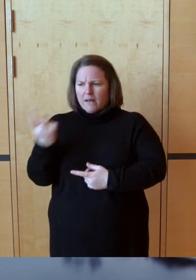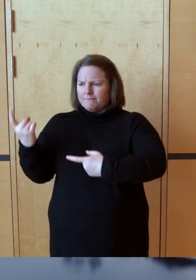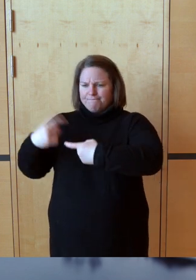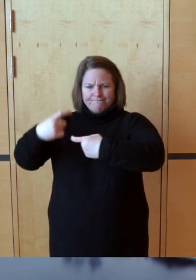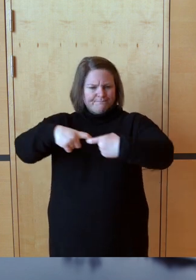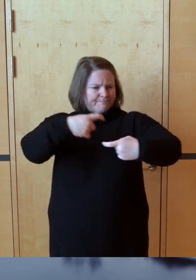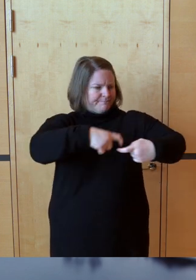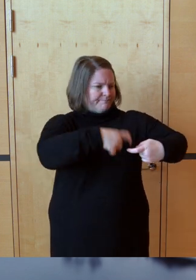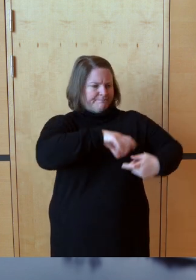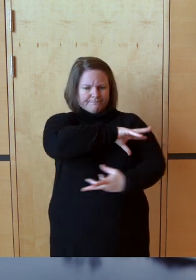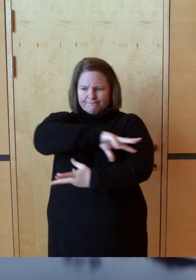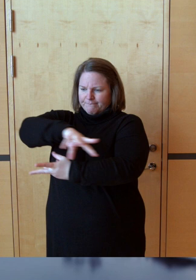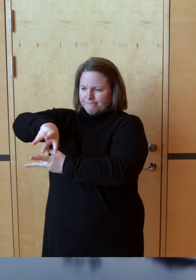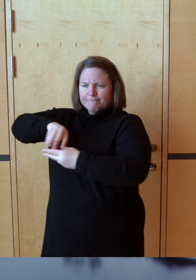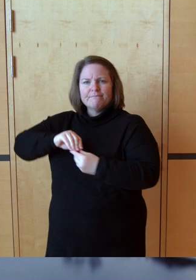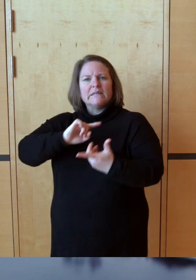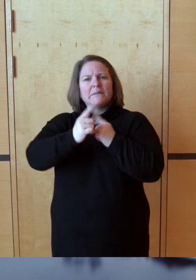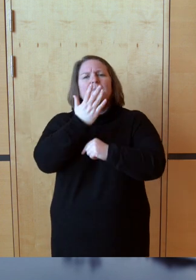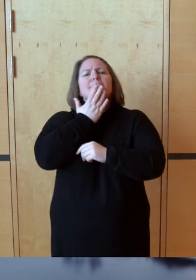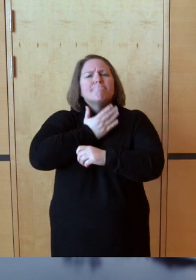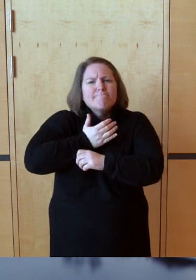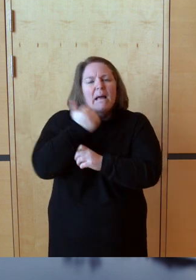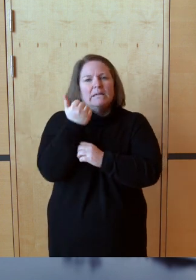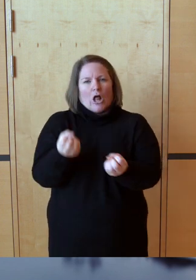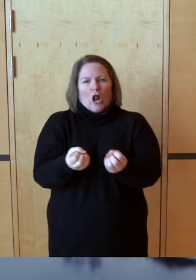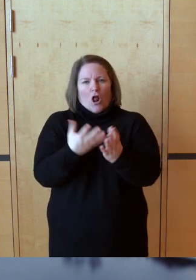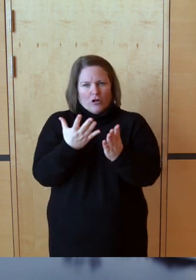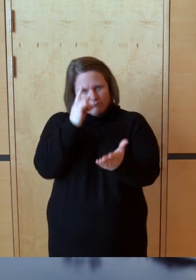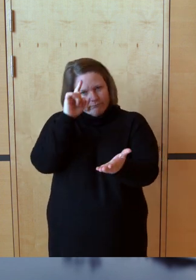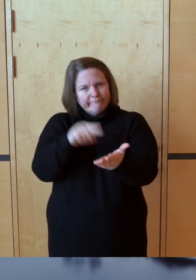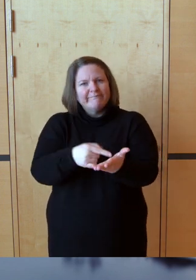Ta den bästa lösning för Skellefteå säkerhet för det är de som är viktigast